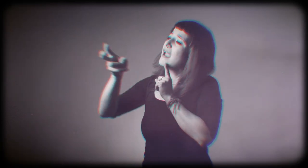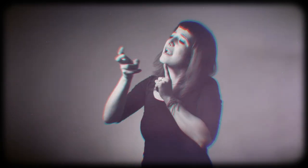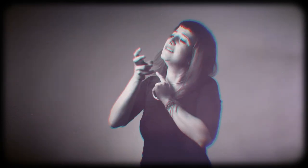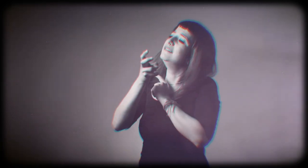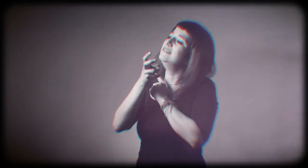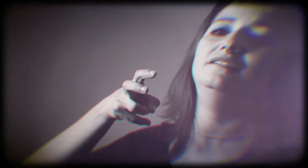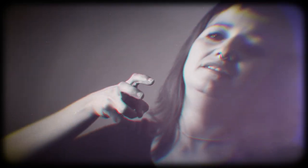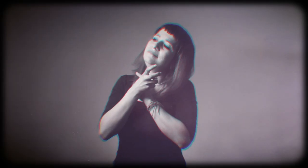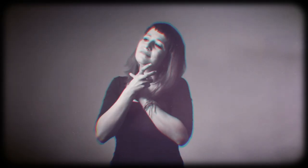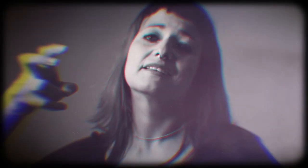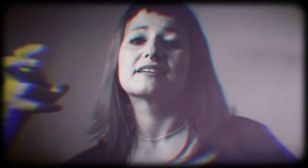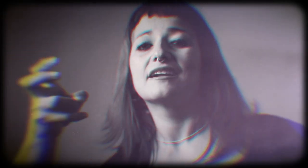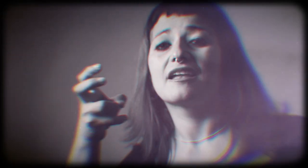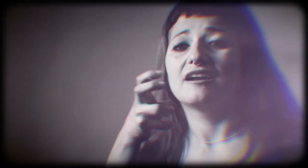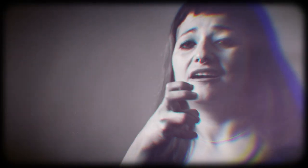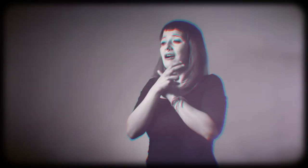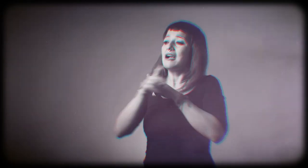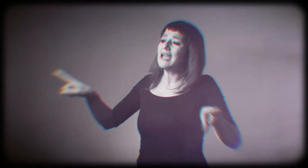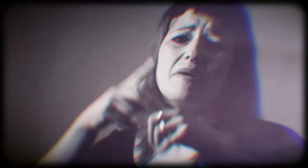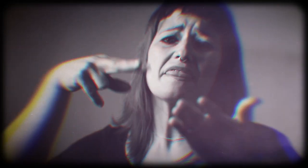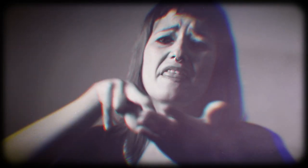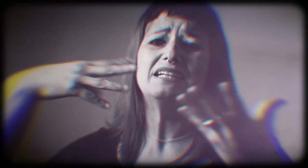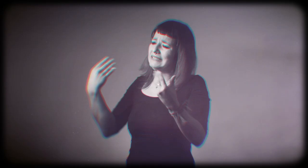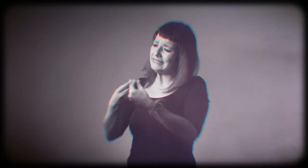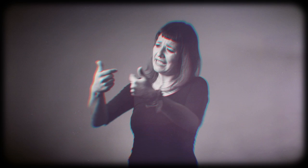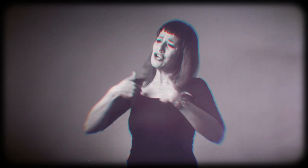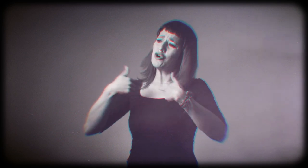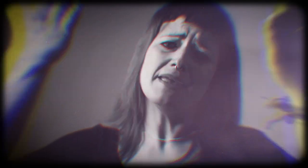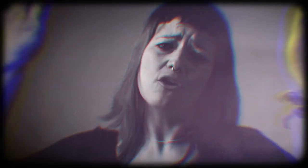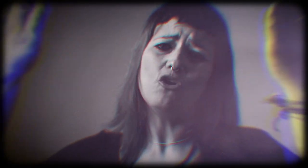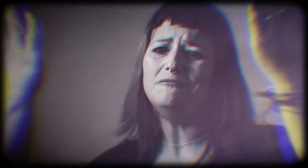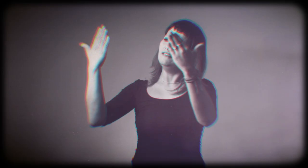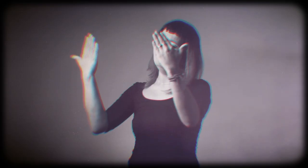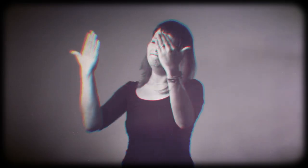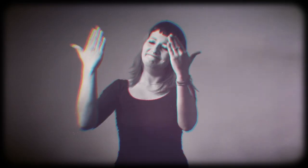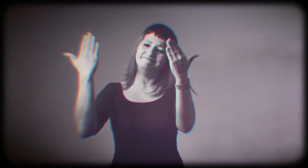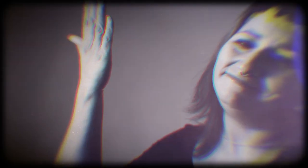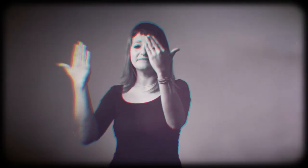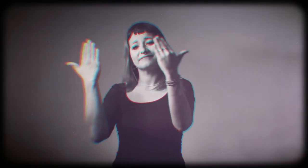Ven, que más da si estás conmigo